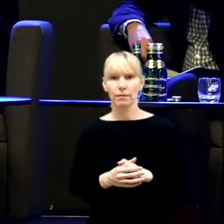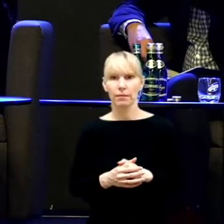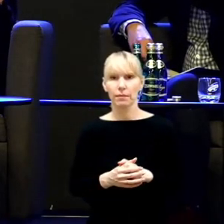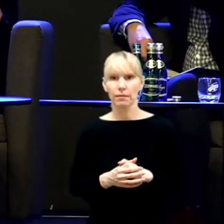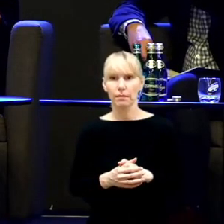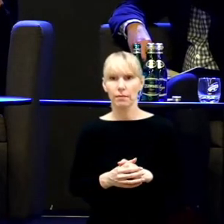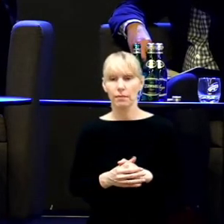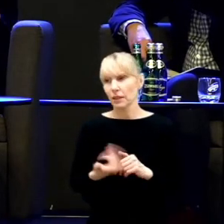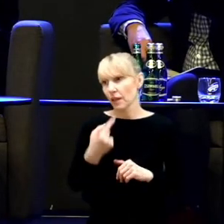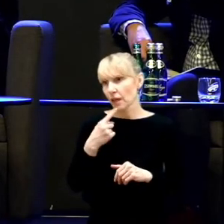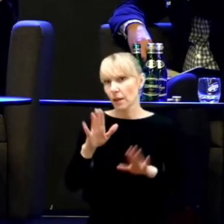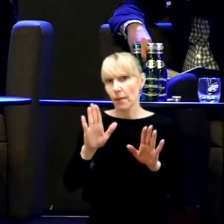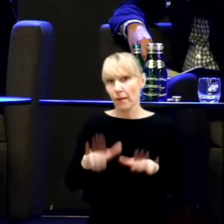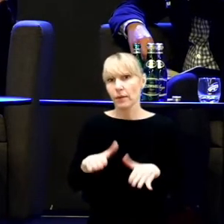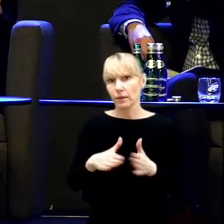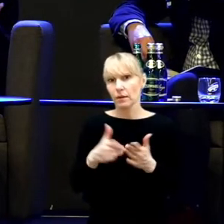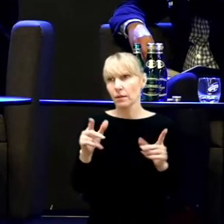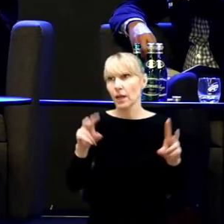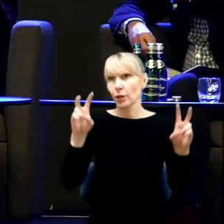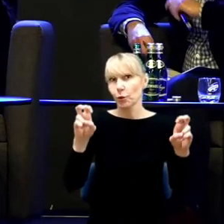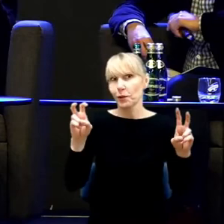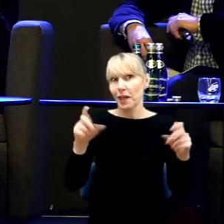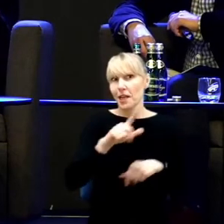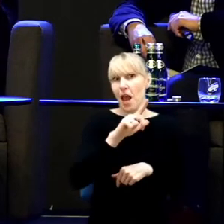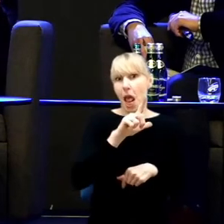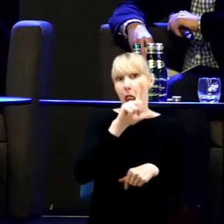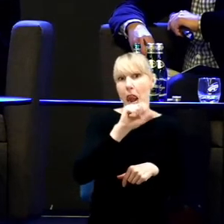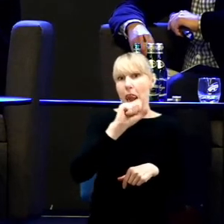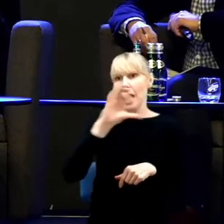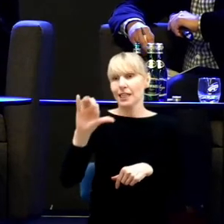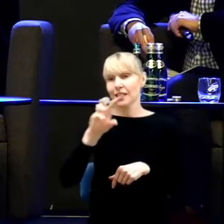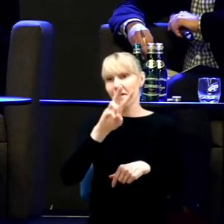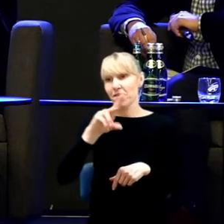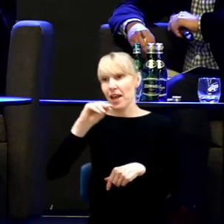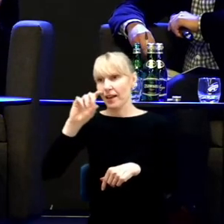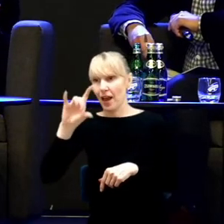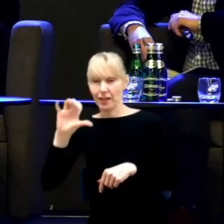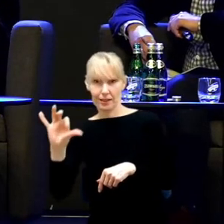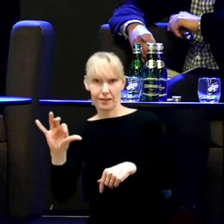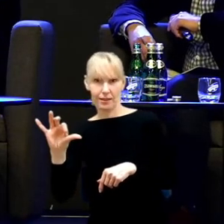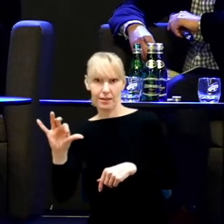że Las Vegas, ale rodzaj turystycznego parku tematycznego